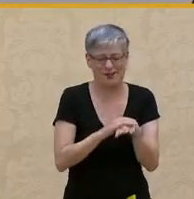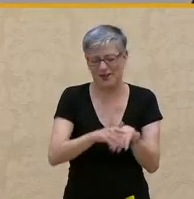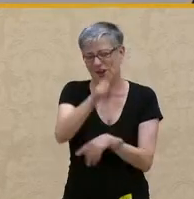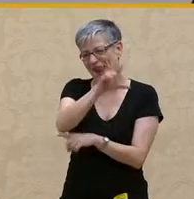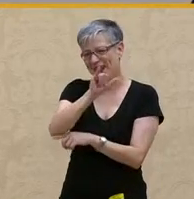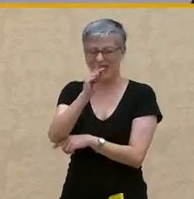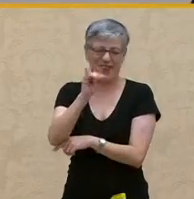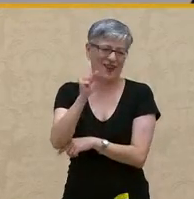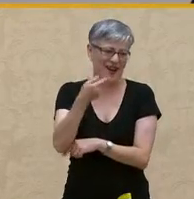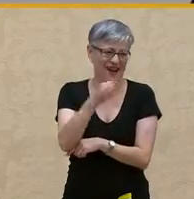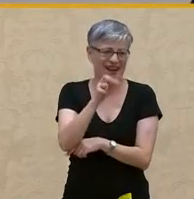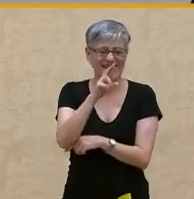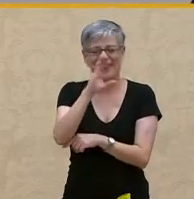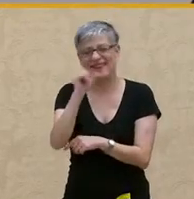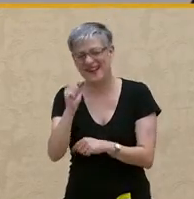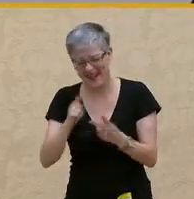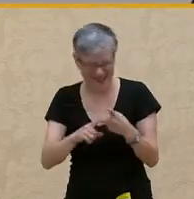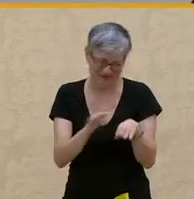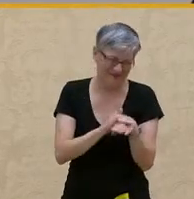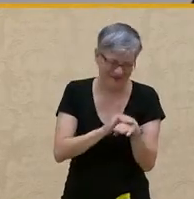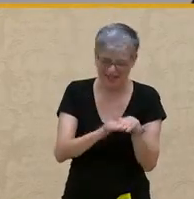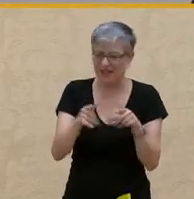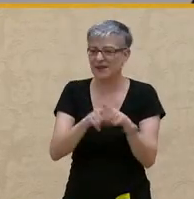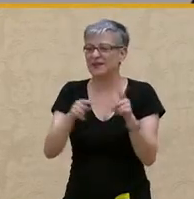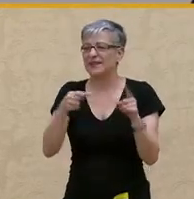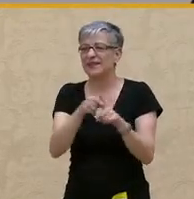una persona con sordoceguera a causa del síndrome de Schorren